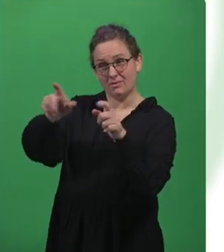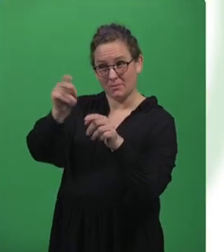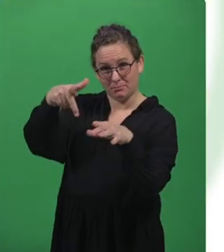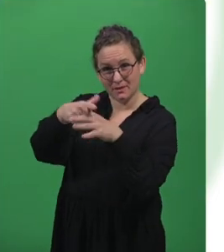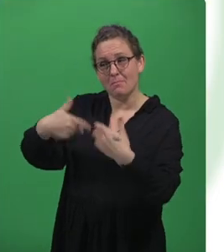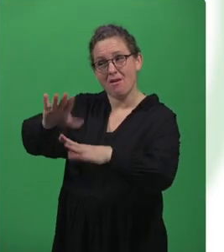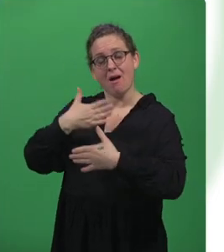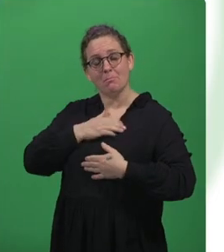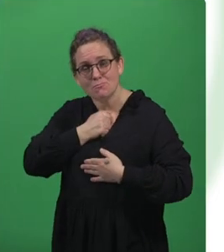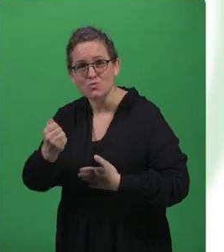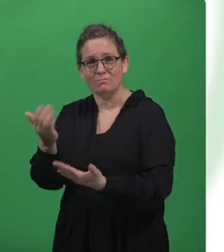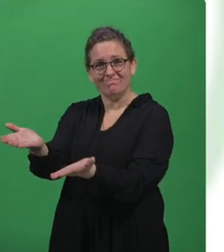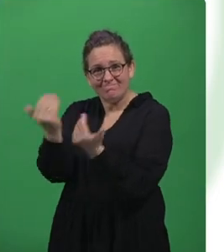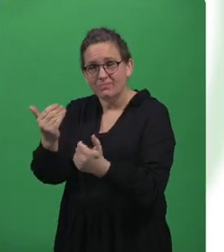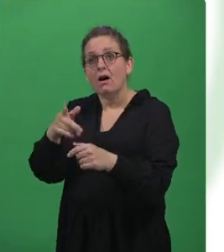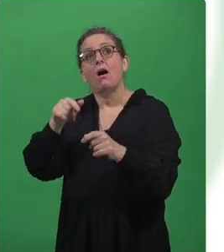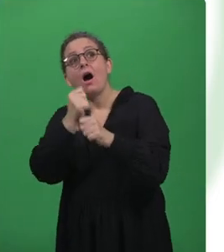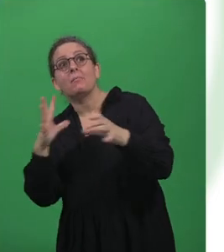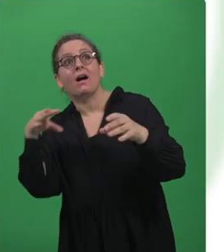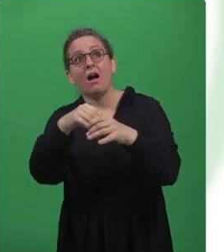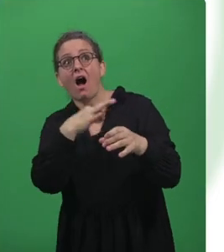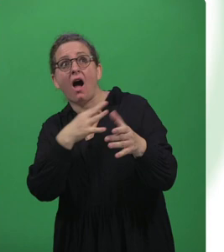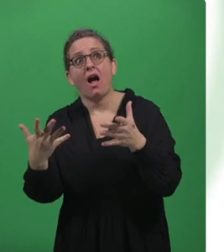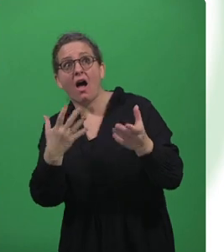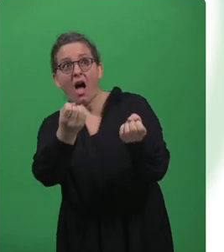Evgenia Guenova: Ich möchte Menschen mit Behinderung dafür ermutigen, dass sie sich